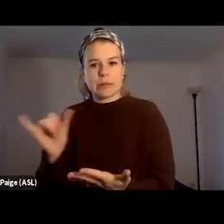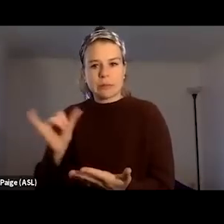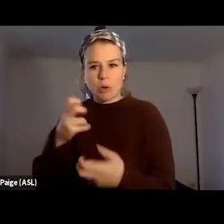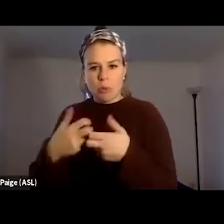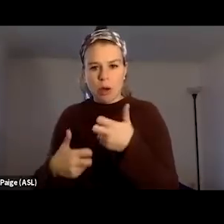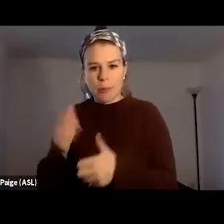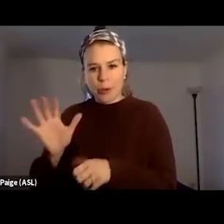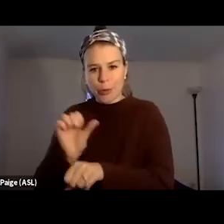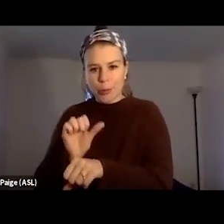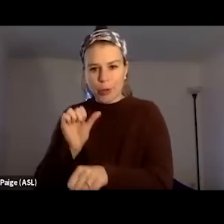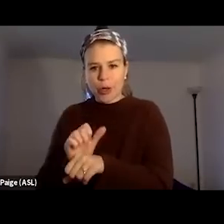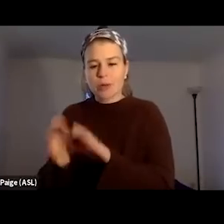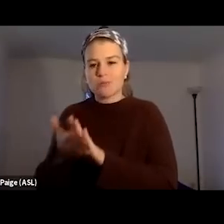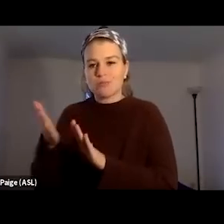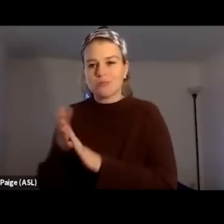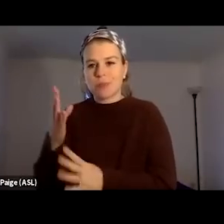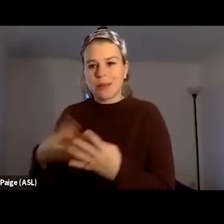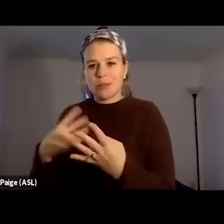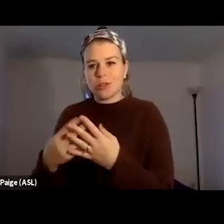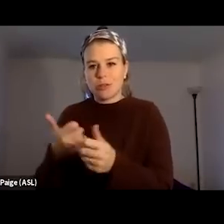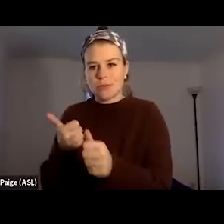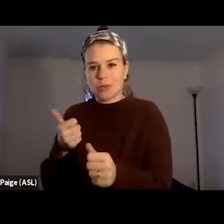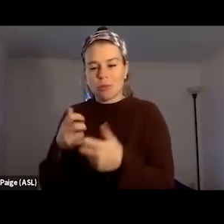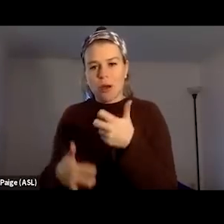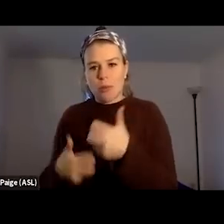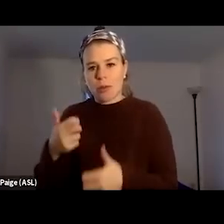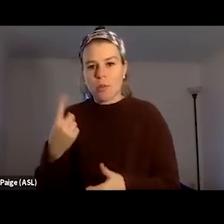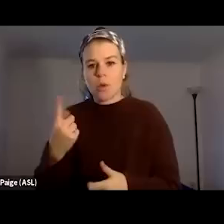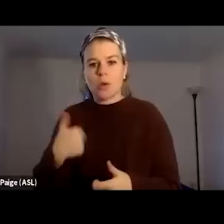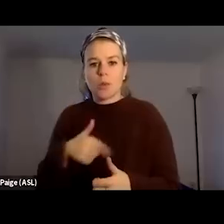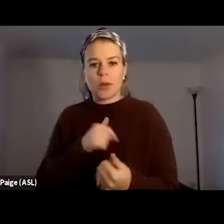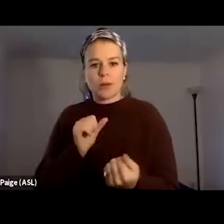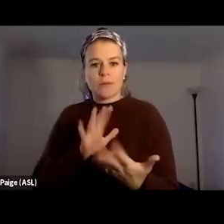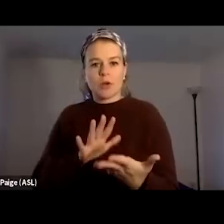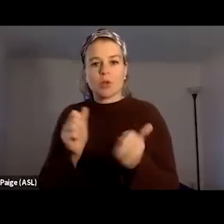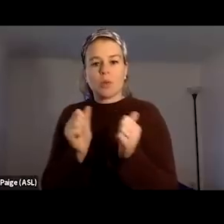donde dirigía una desviación de la cárcel similar a la que habíamos enfrentado con el trabajo de alcance.